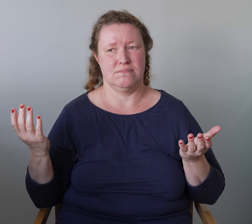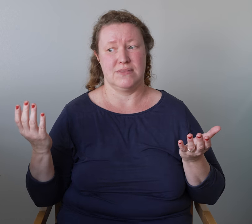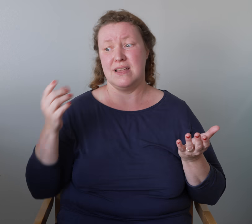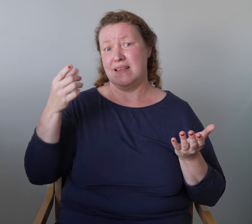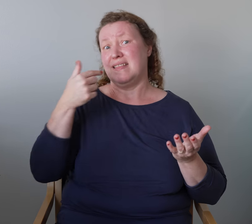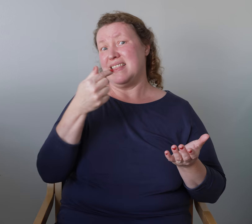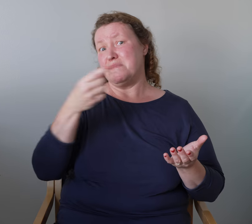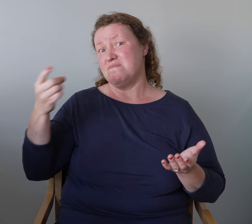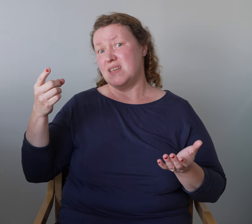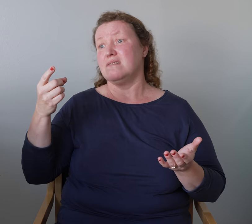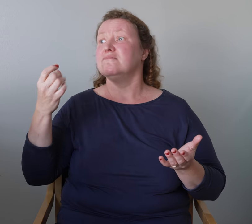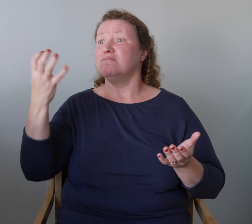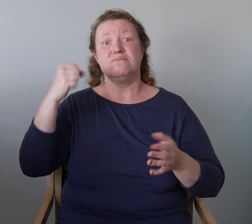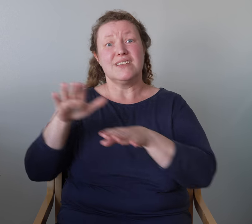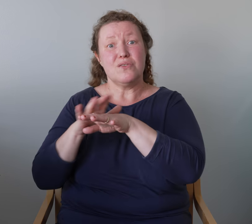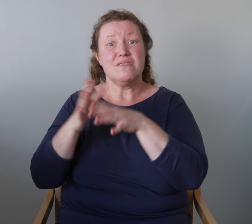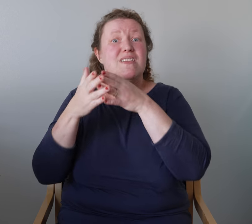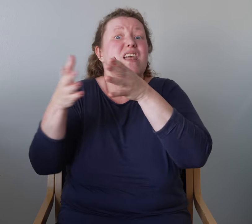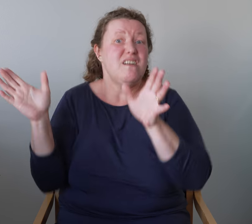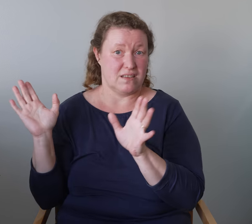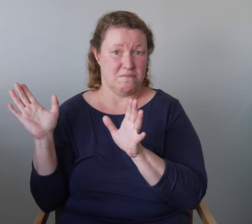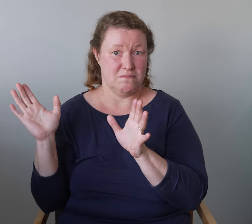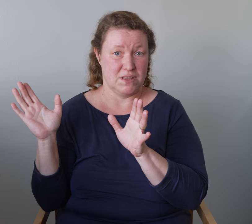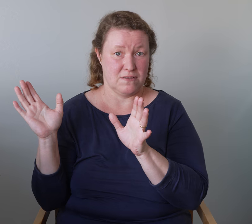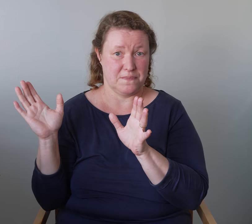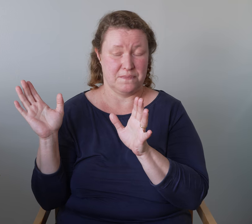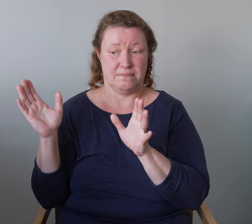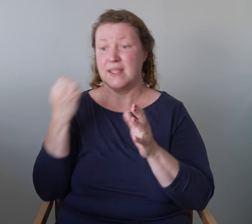Mikään palvelu ei toimi siinä laajuudessa kuin TPP.